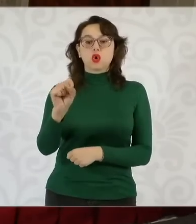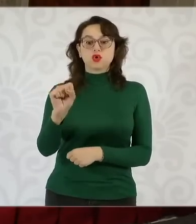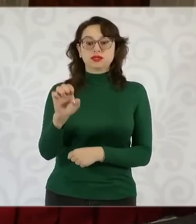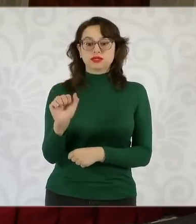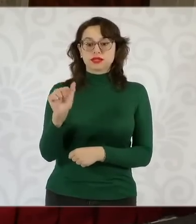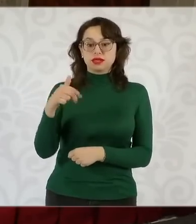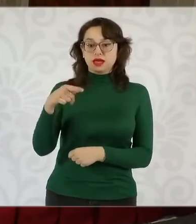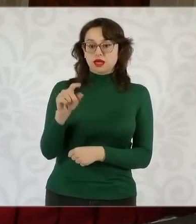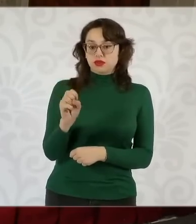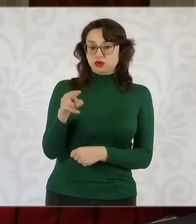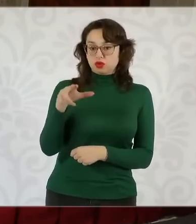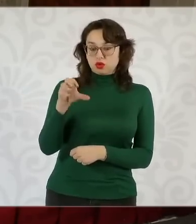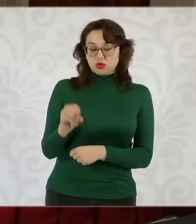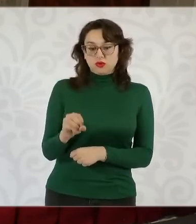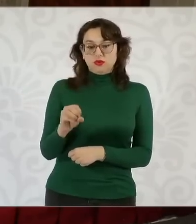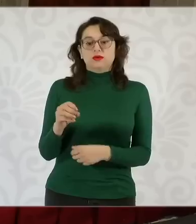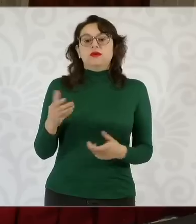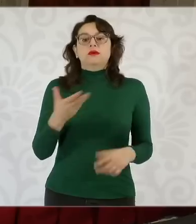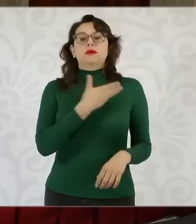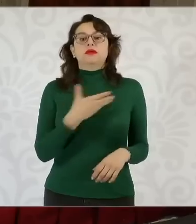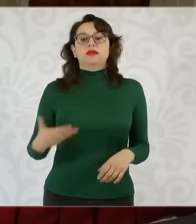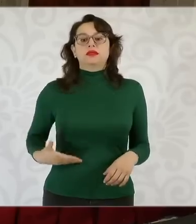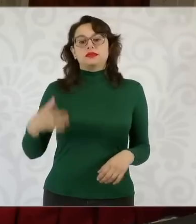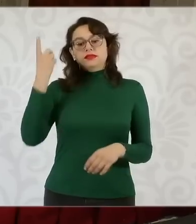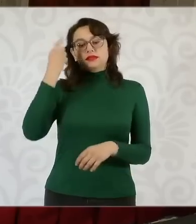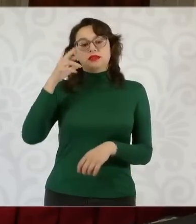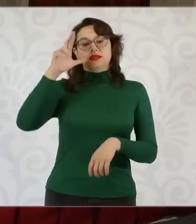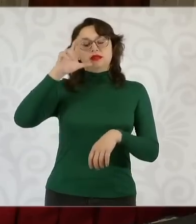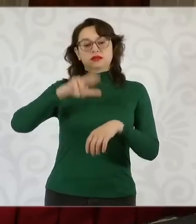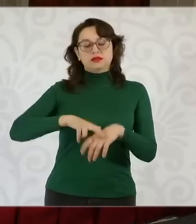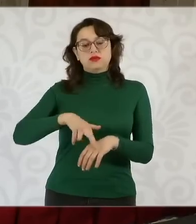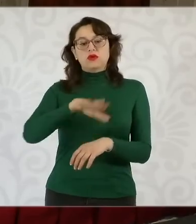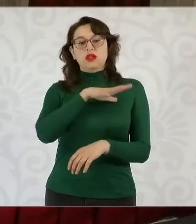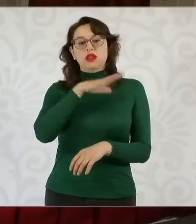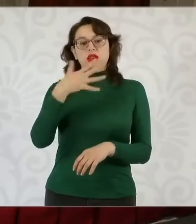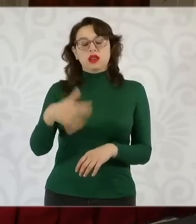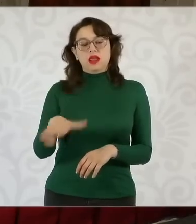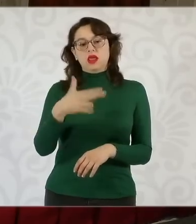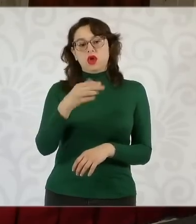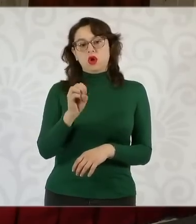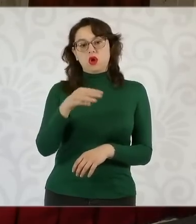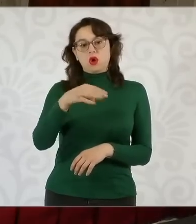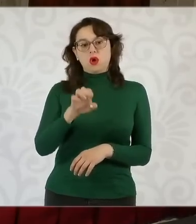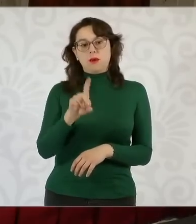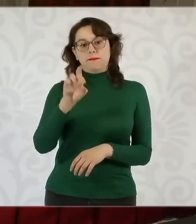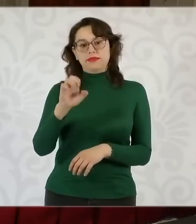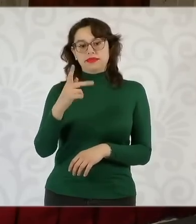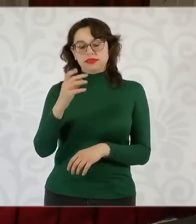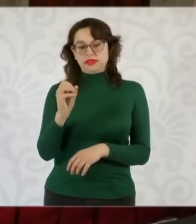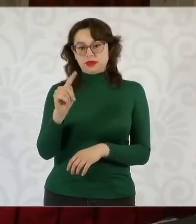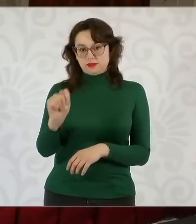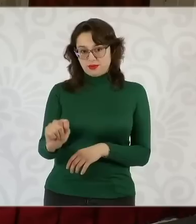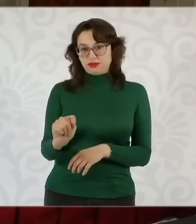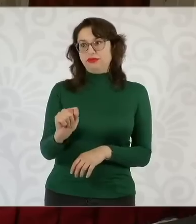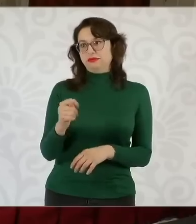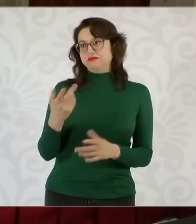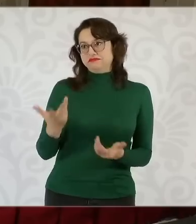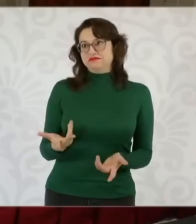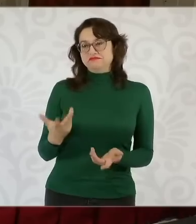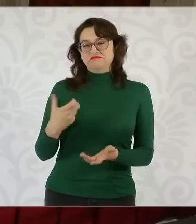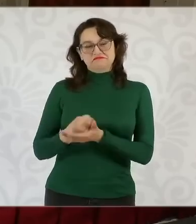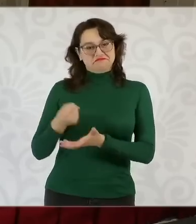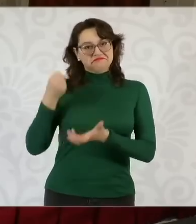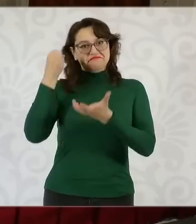director general de The Home Depot en México que viene a anunciar varias inversiones Erik